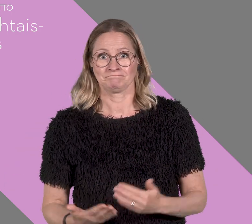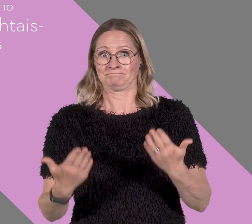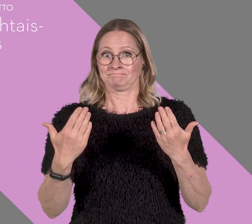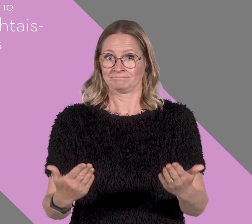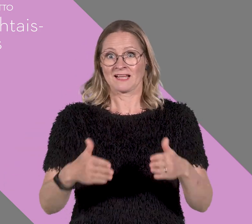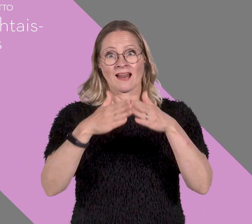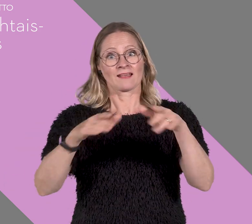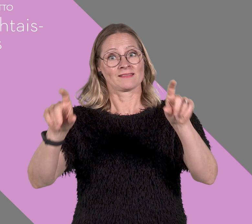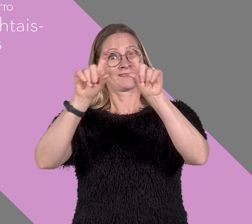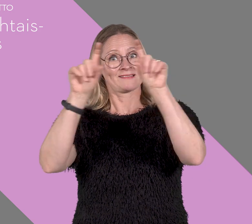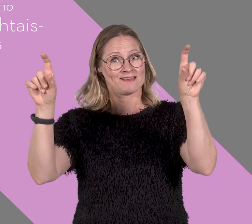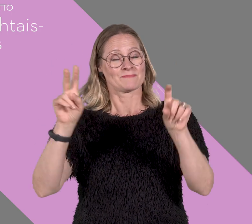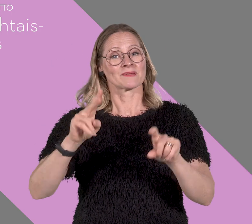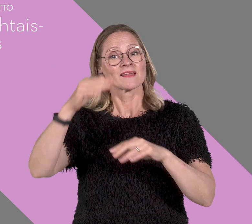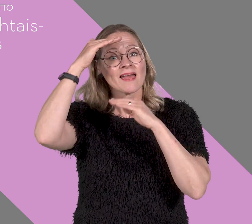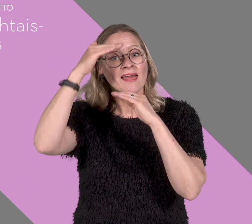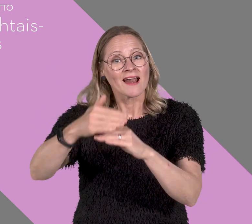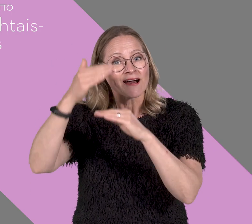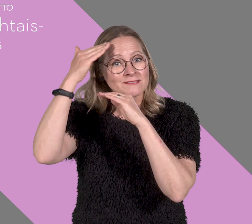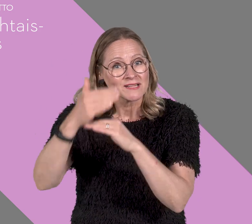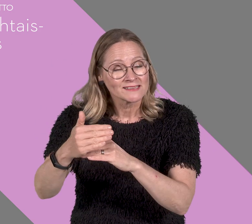Tämänkertaisen leirin teemana on eläimet.